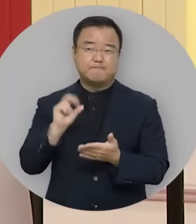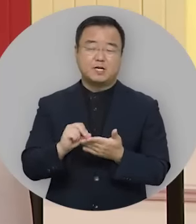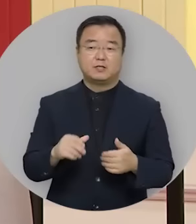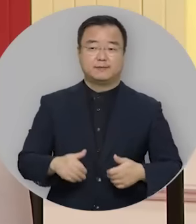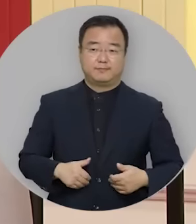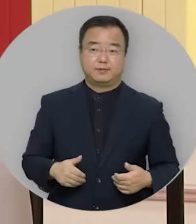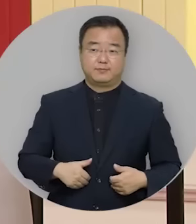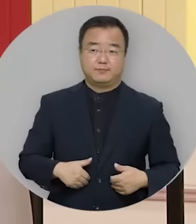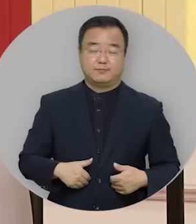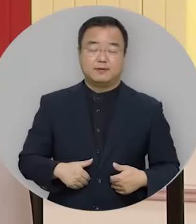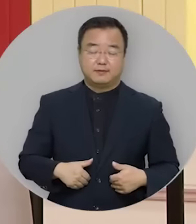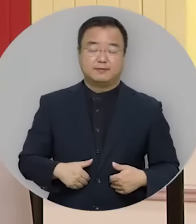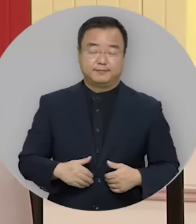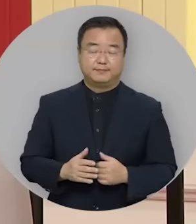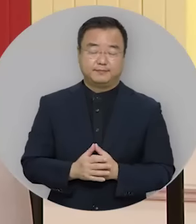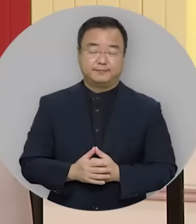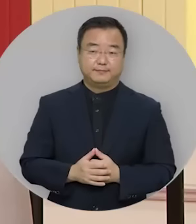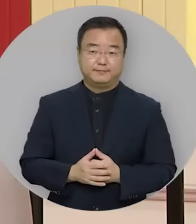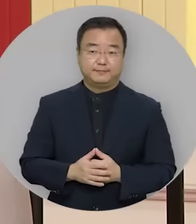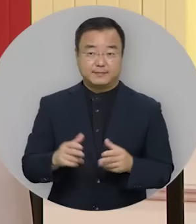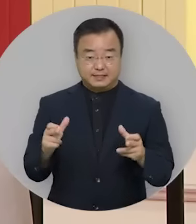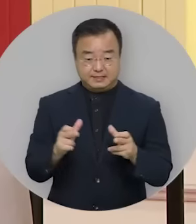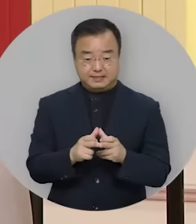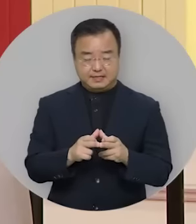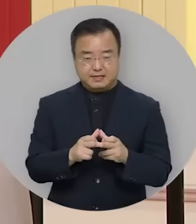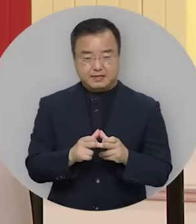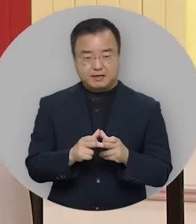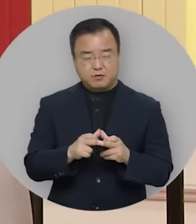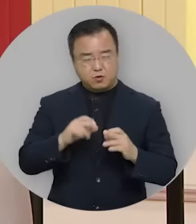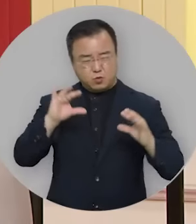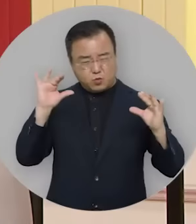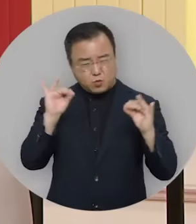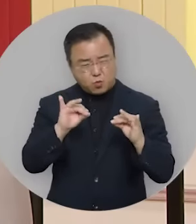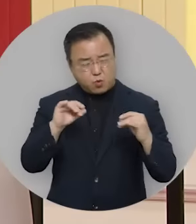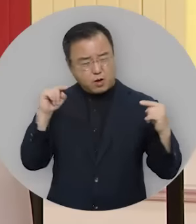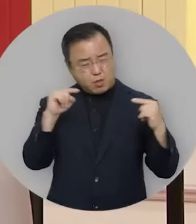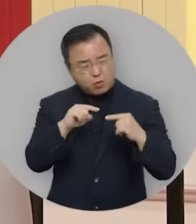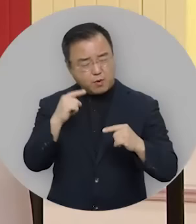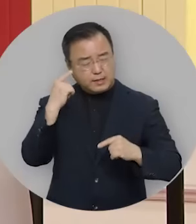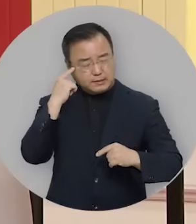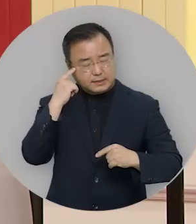또 그런 생각을 해 봅니다. 왜냐하면 장애감수성에 있어서도